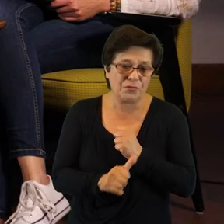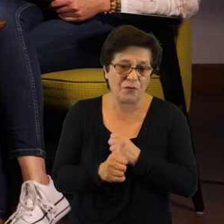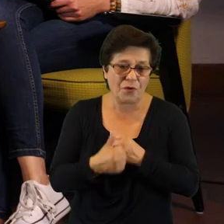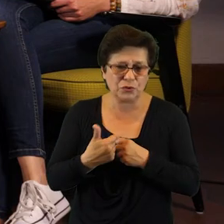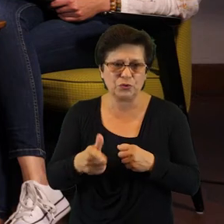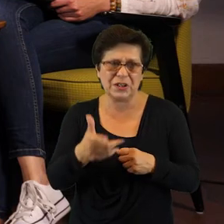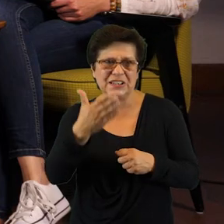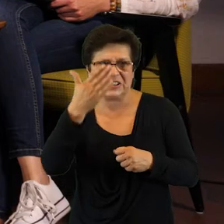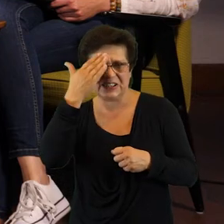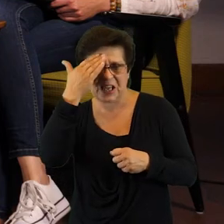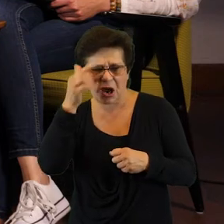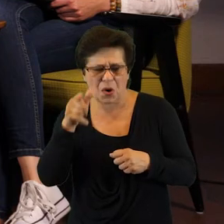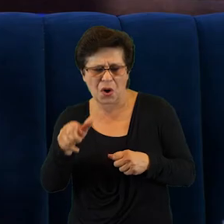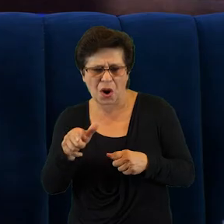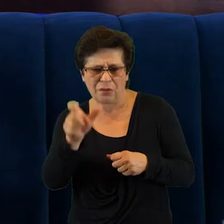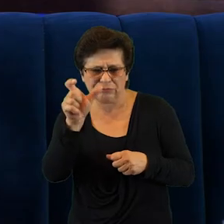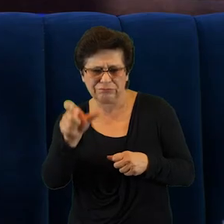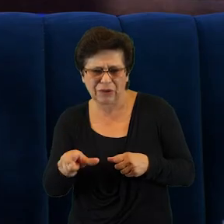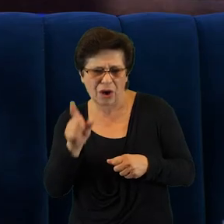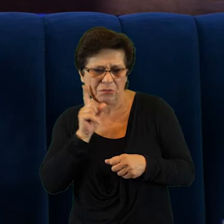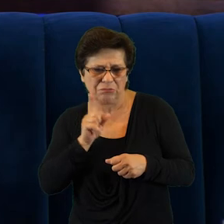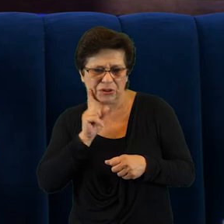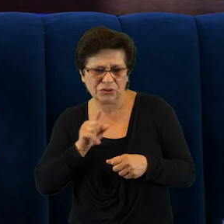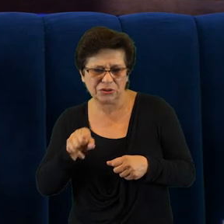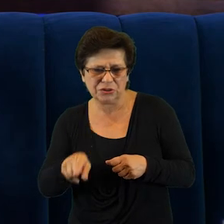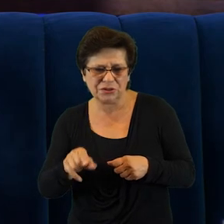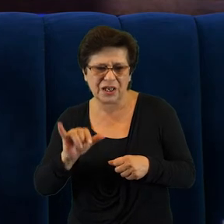ale on się utożsamiał z nurtem haskali, żydowskiego oświecenia.